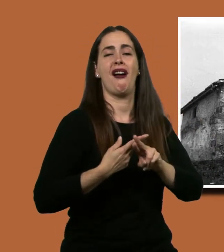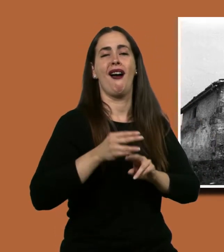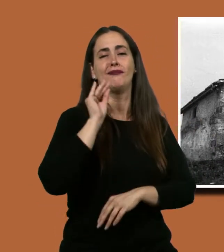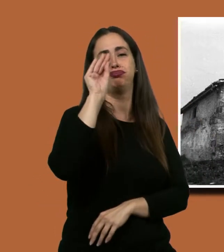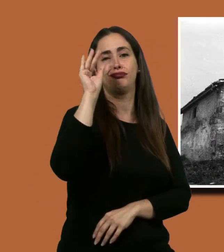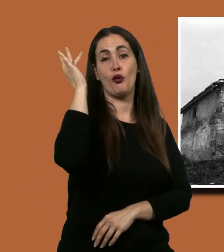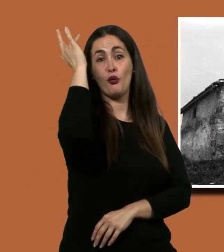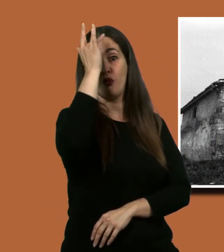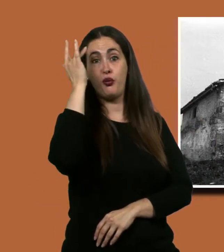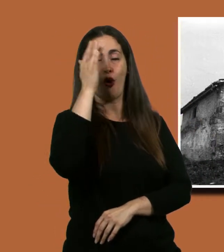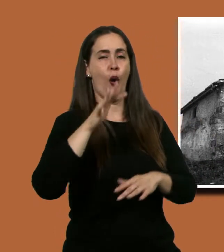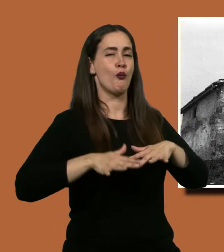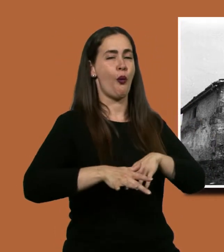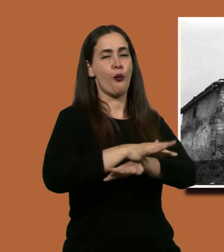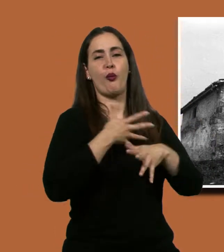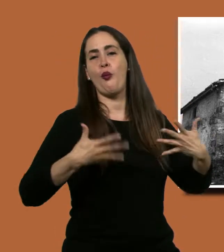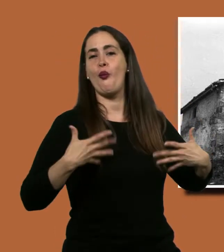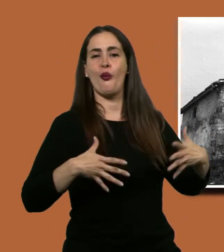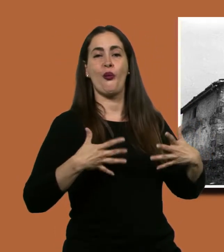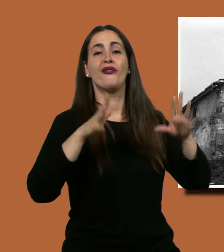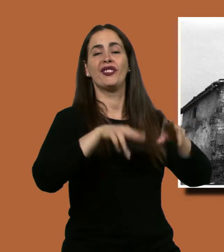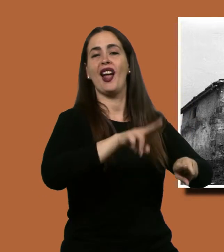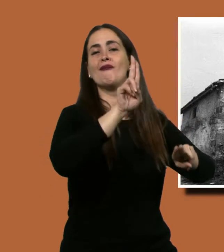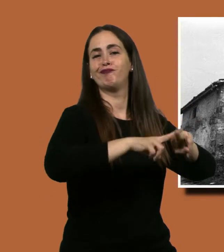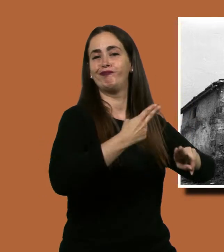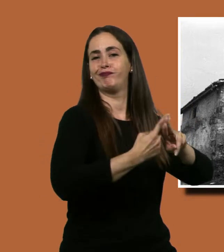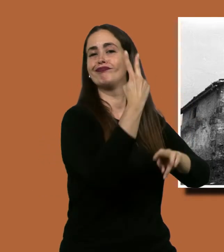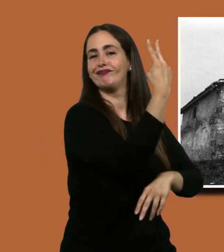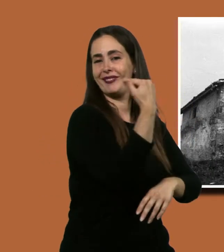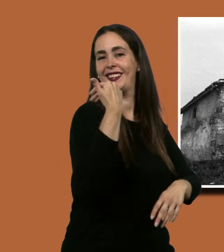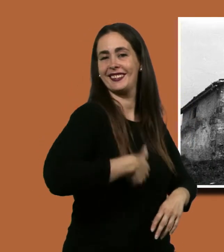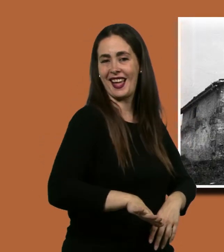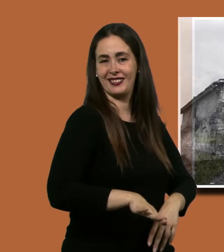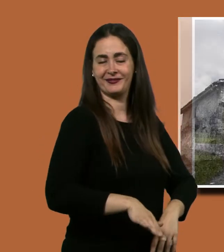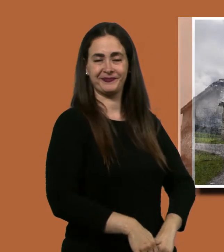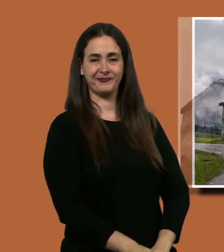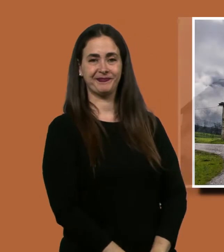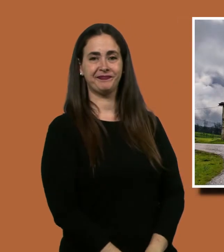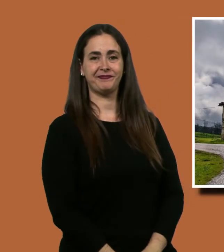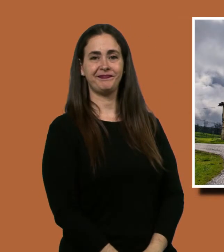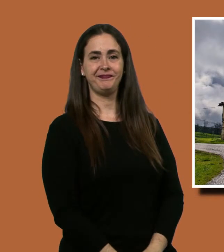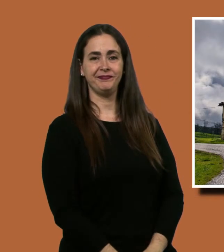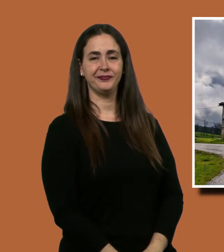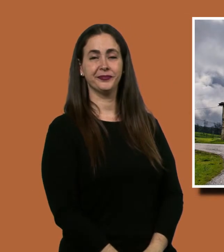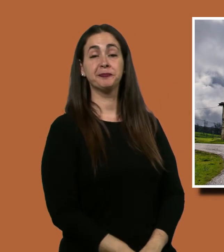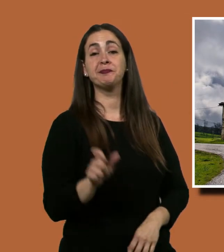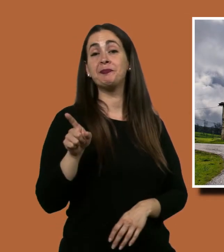“fora que la facis la teva muller”. Avisa un capellà i -enmig d’una alegria desbordant- fa que es casin allà mateix.